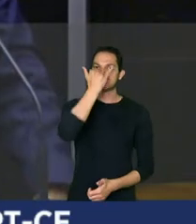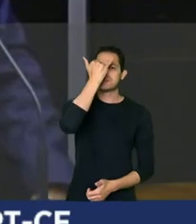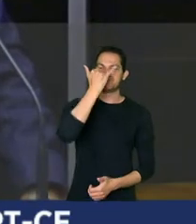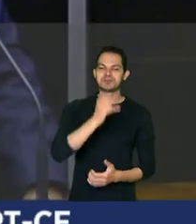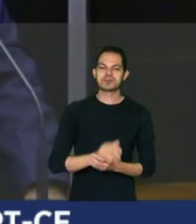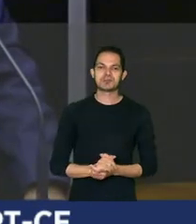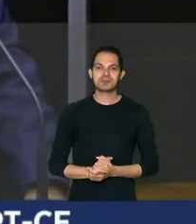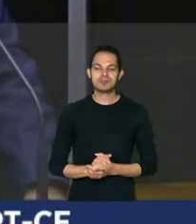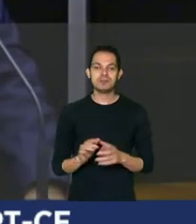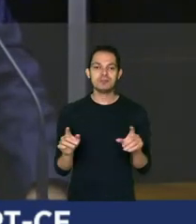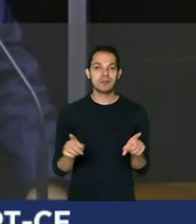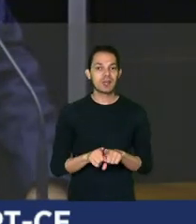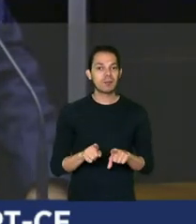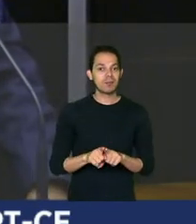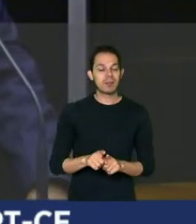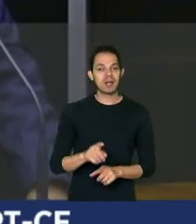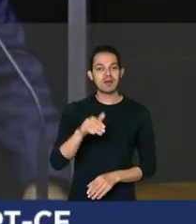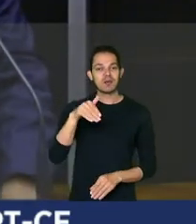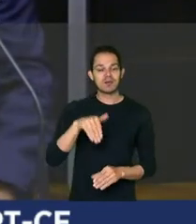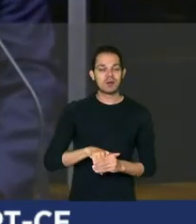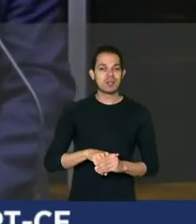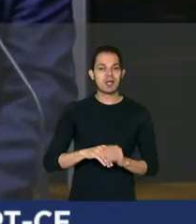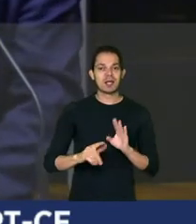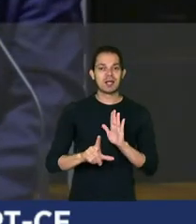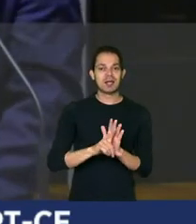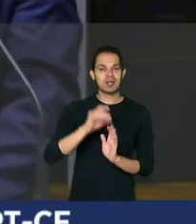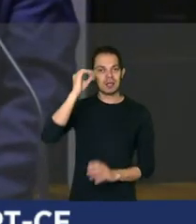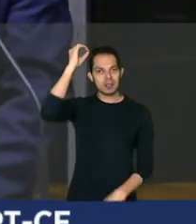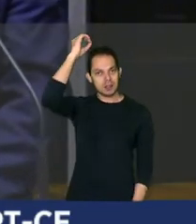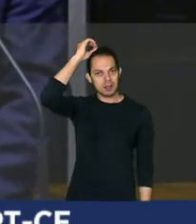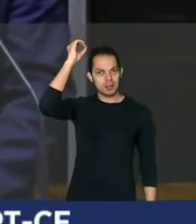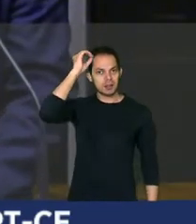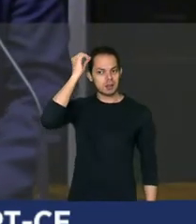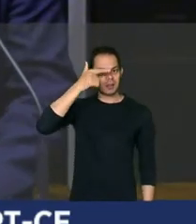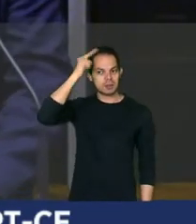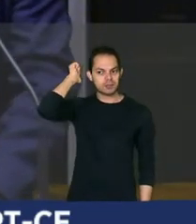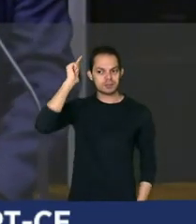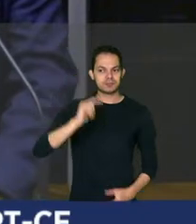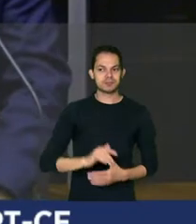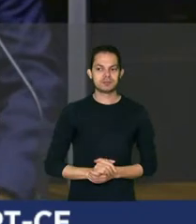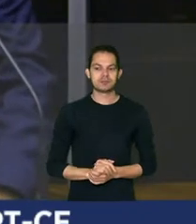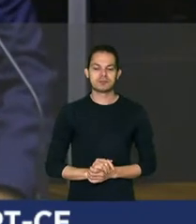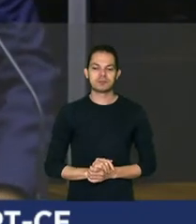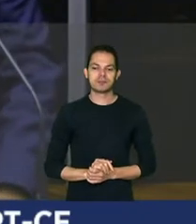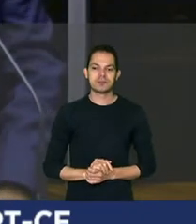PL 442, DOS JOGOS DE AZAR E IMEDIATAMENTE NÓS VOTARMOS A LEI PAULO GUSTAVO. OS ESTADOS ESTÃO MOBILIZADOS, AS PESSOAS